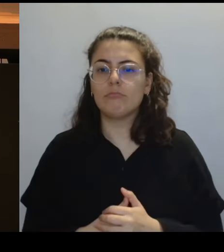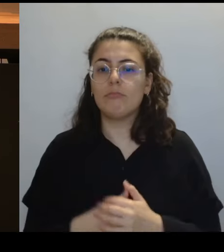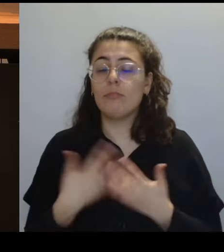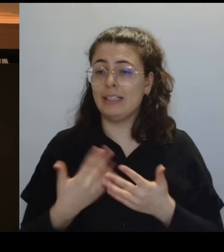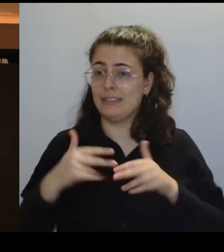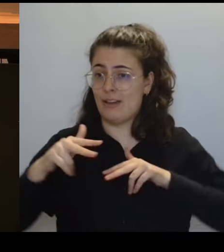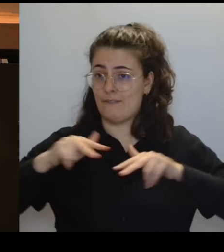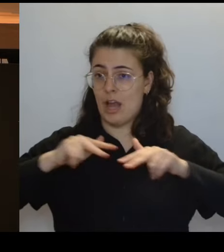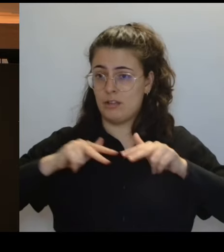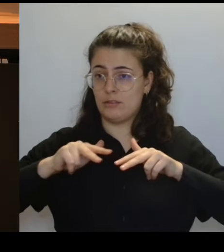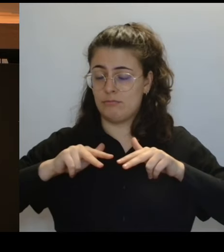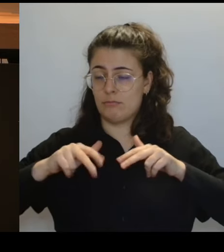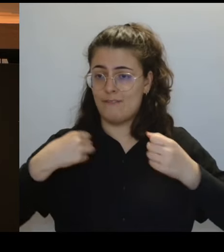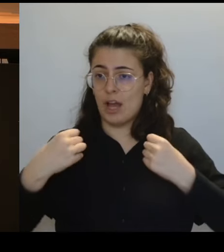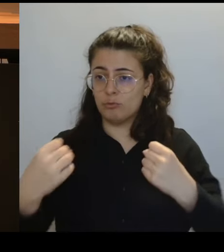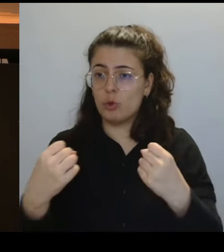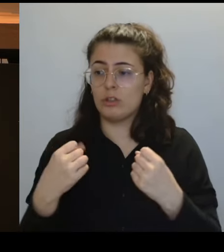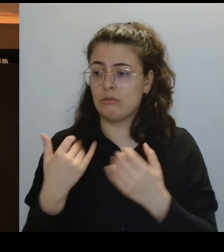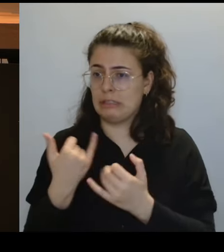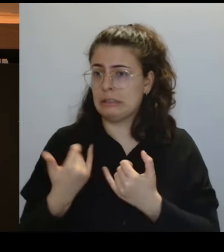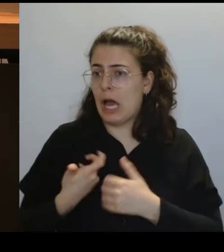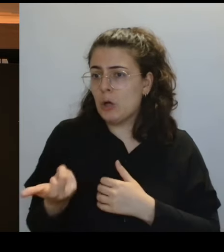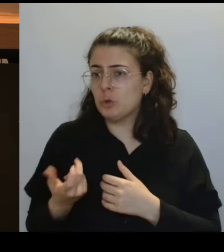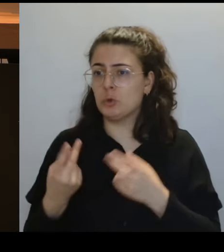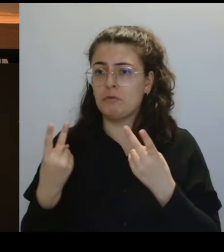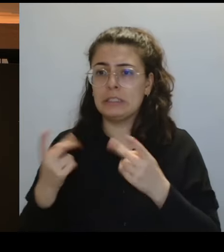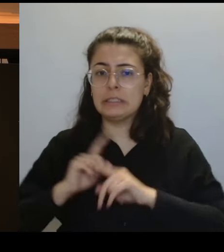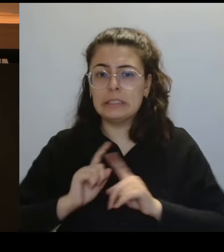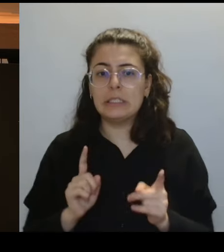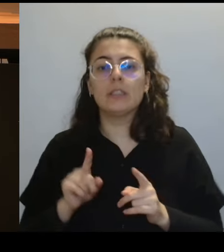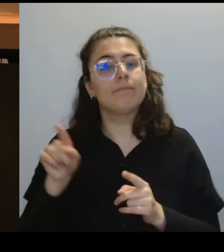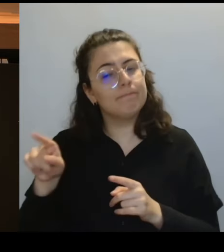Mehr noch, Sie verwies darauf dass, wenn eine größere Zahl von